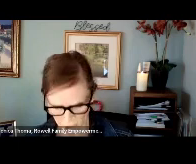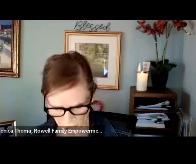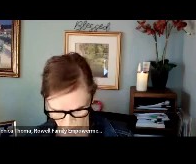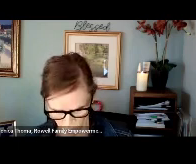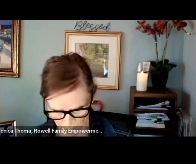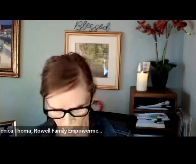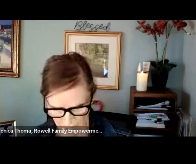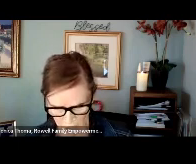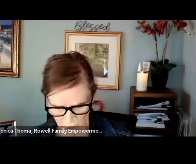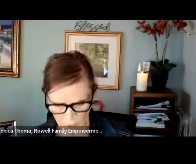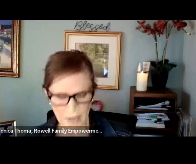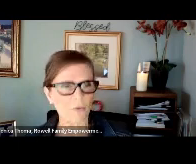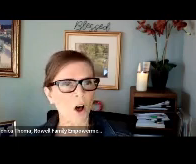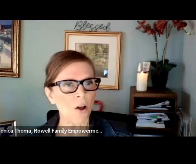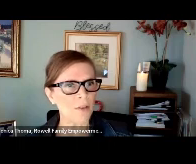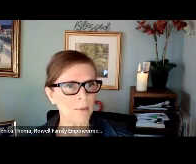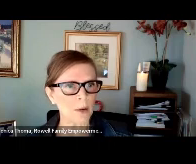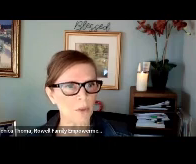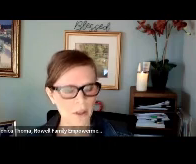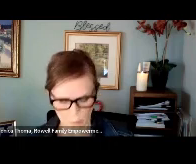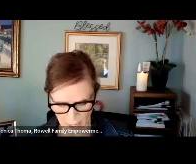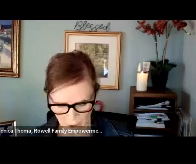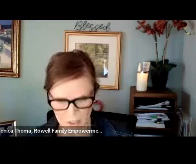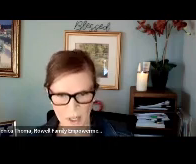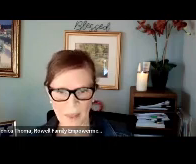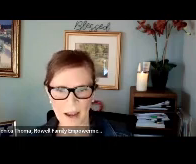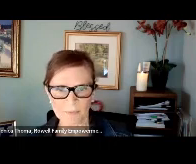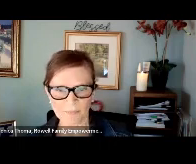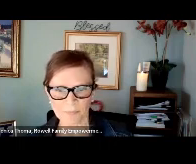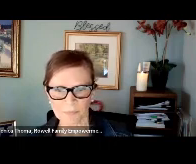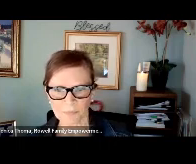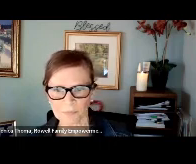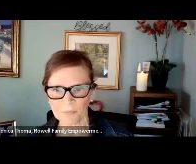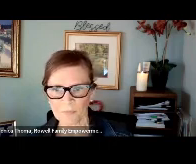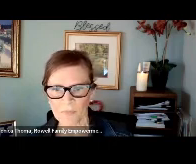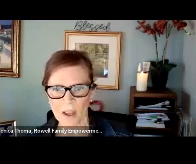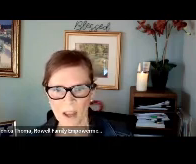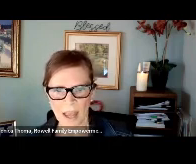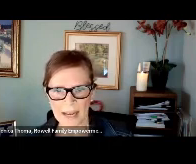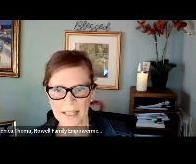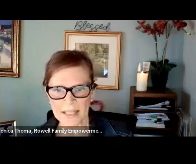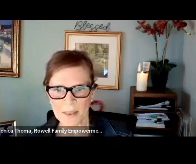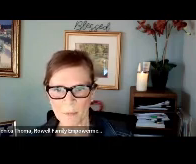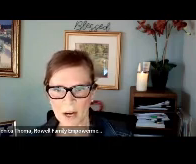y esa es una excelente manera de involucrarse y reunirse con otros padres sobre eso, acceder